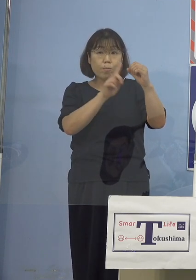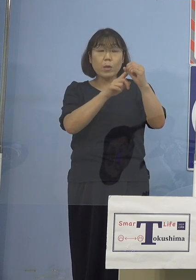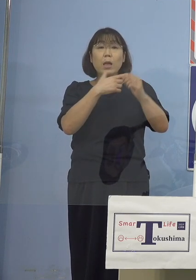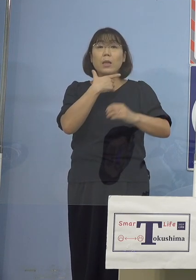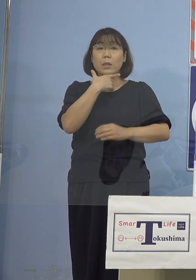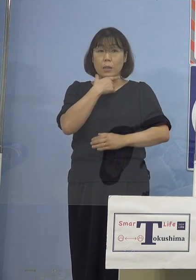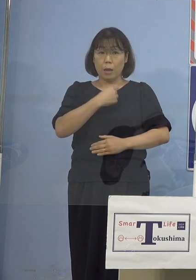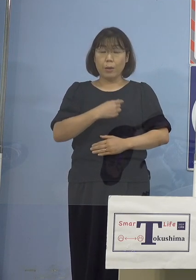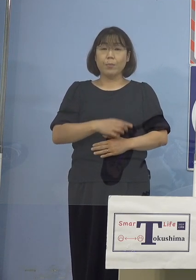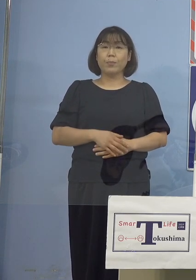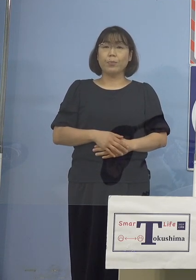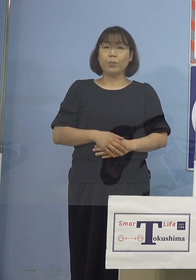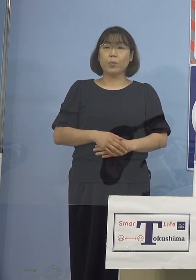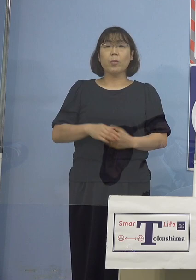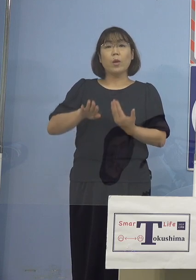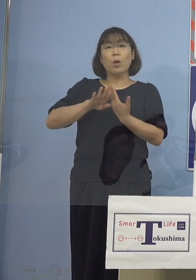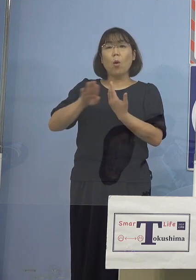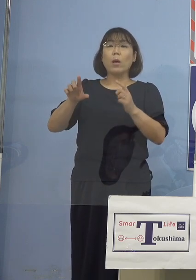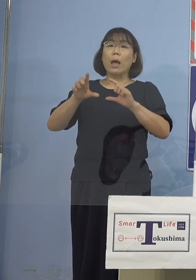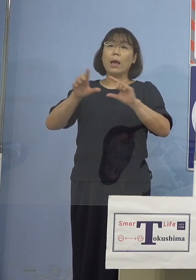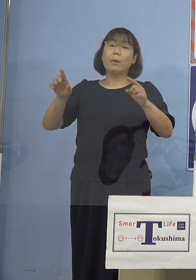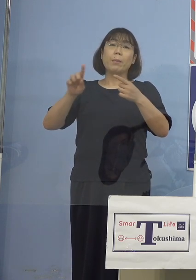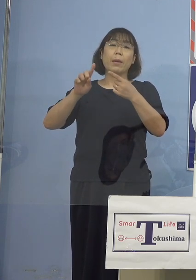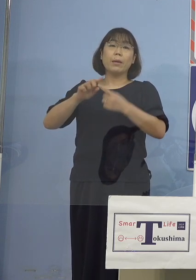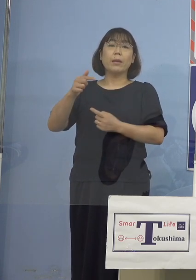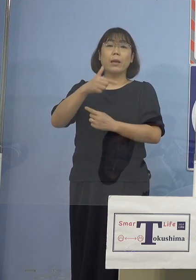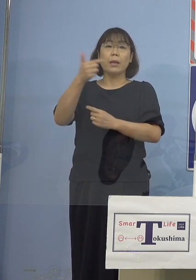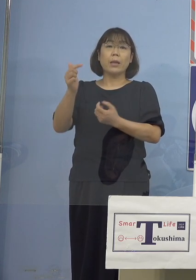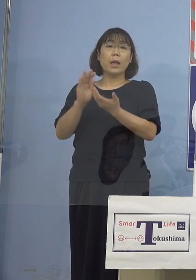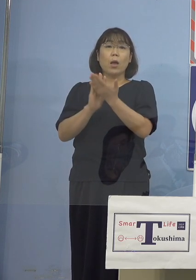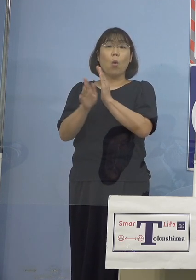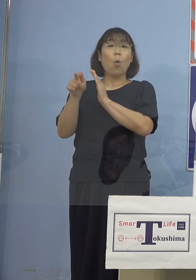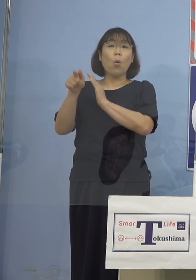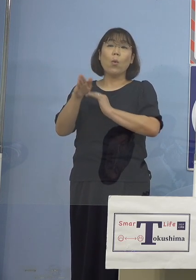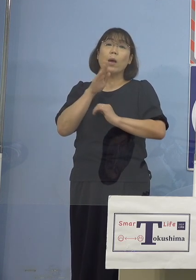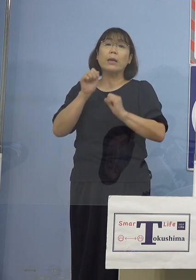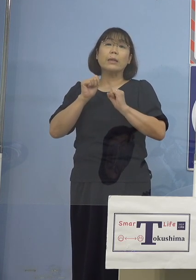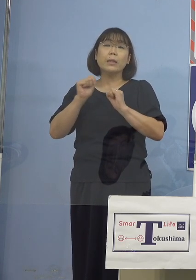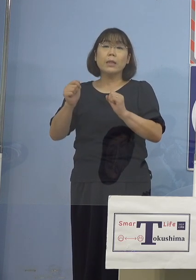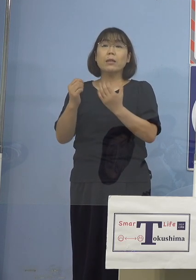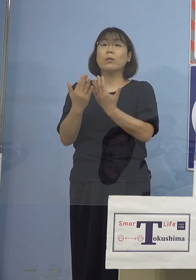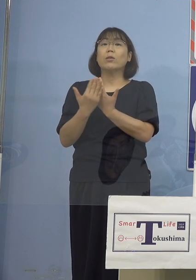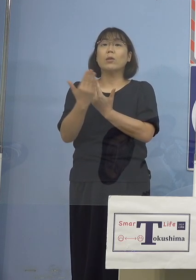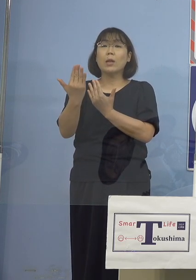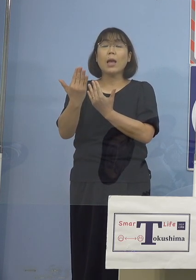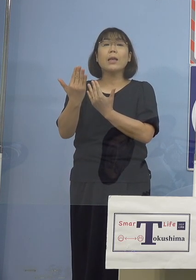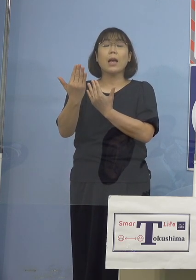またあとは、一般的な大きな県が 実施をする大会みたいなものですね